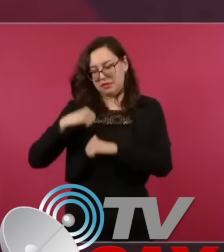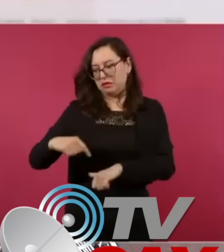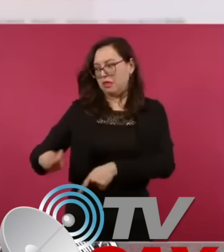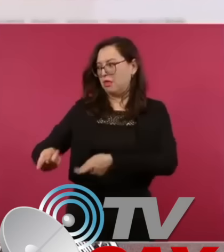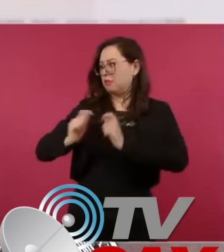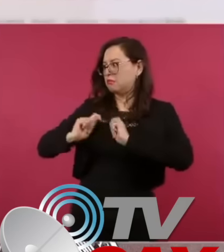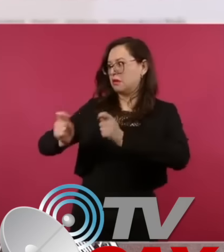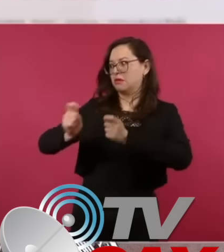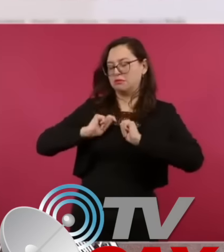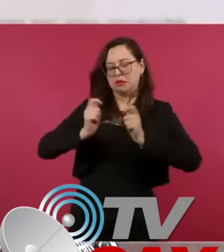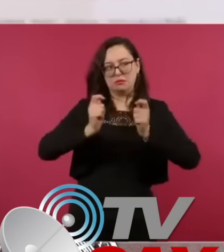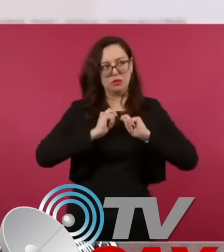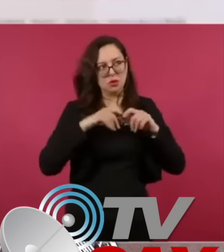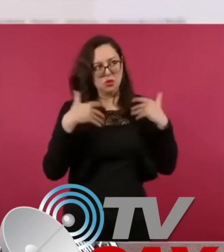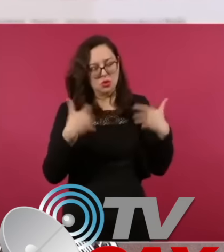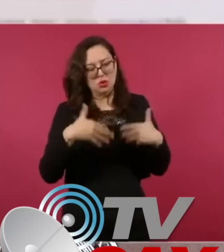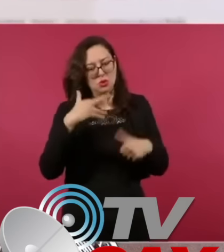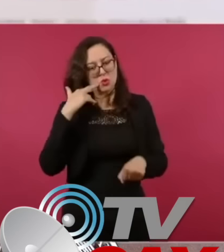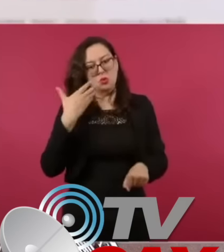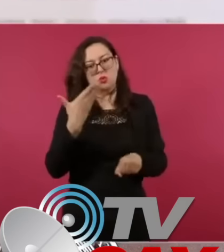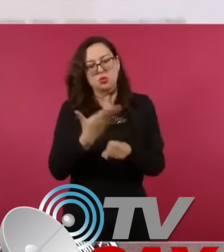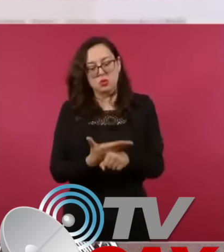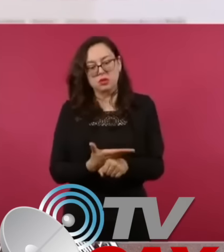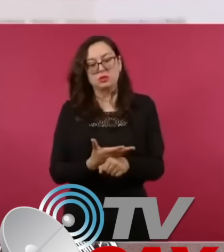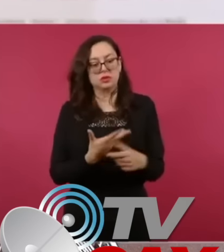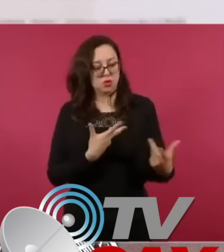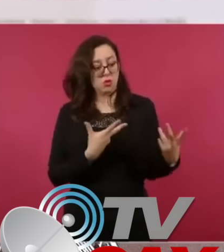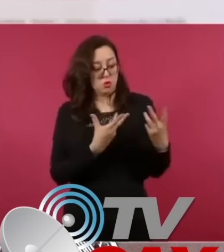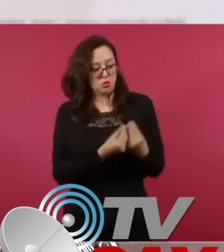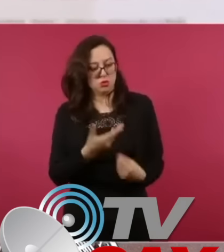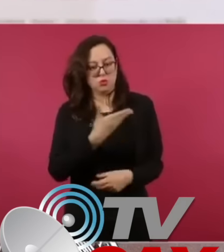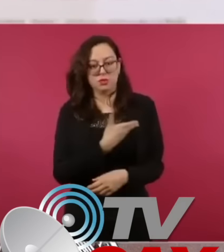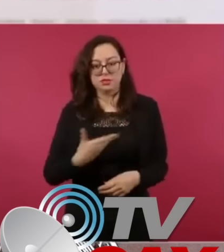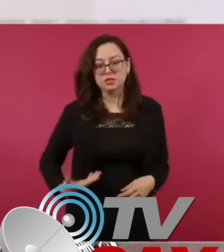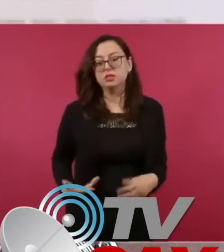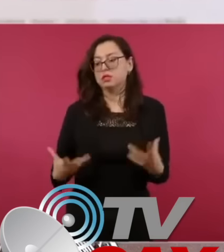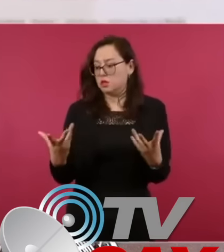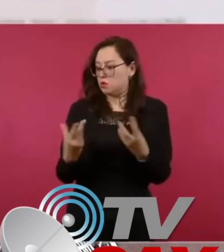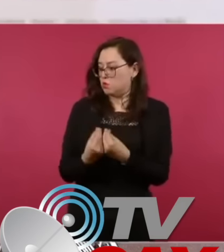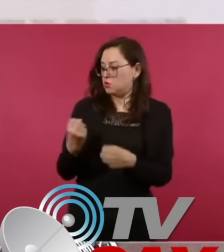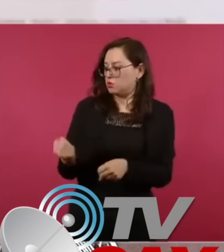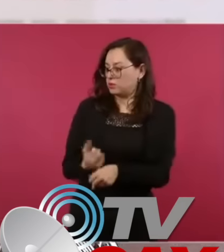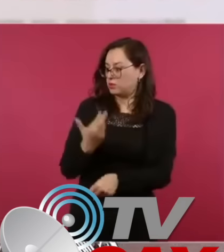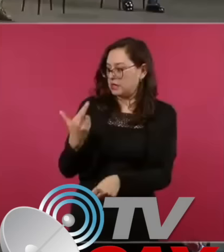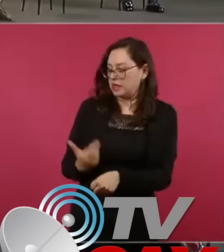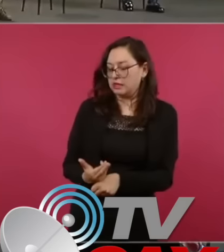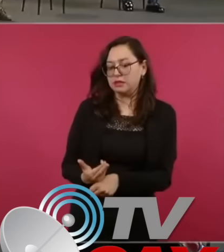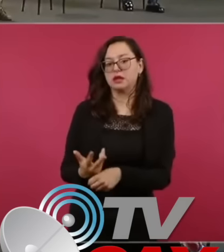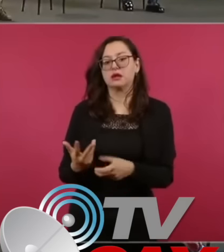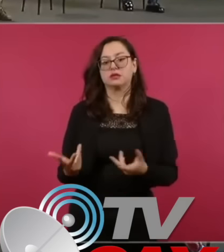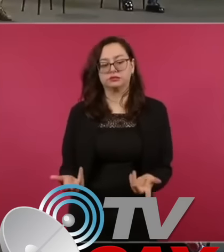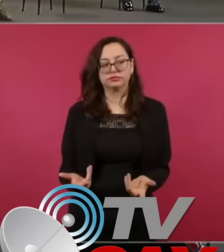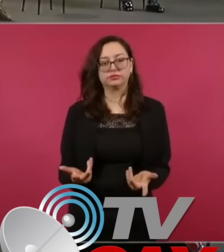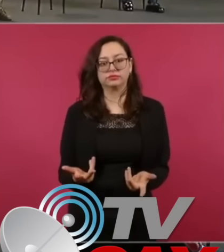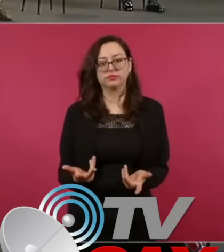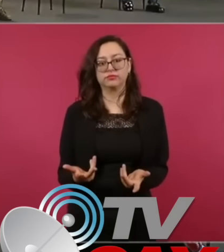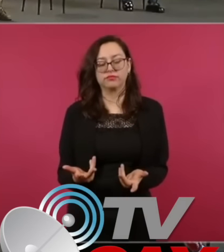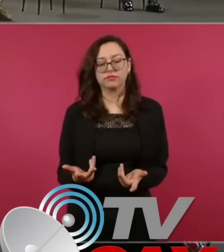sirviendo como comandante de la fuerza aérea con el señor presidente Mi General secretario Pues he